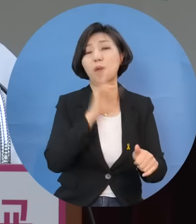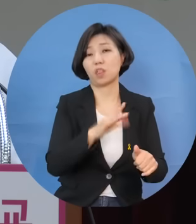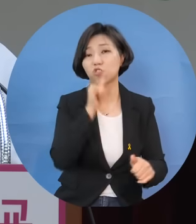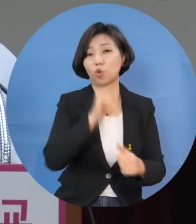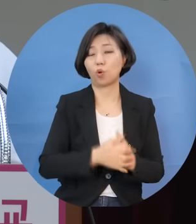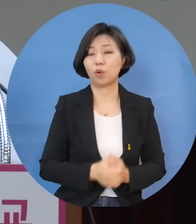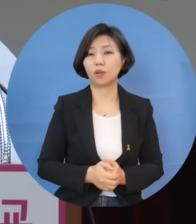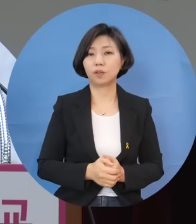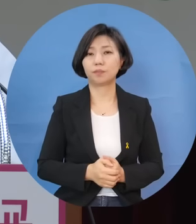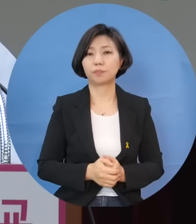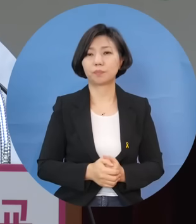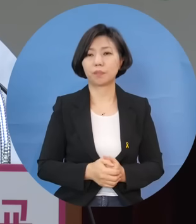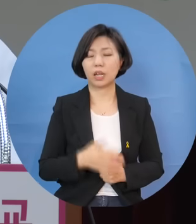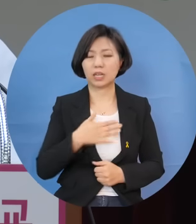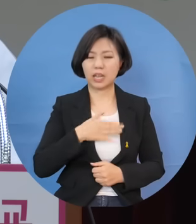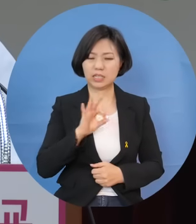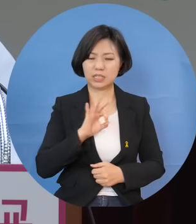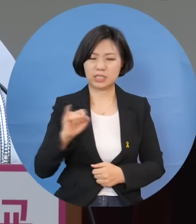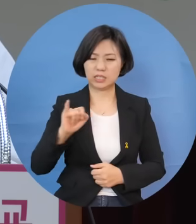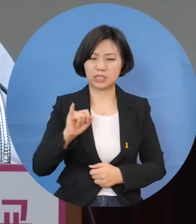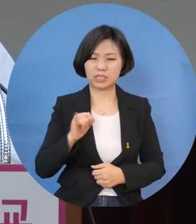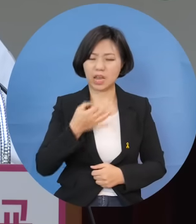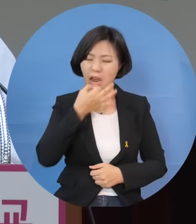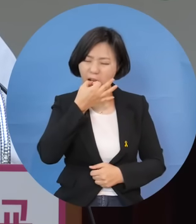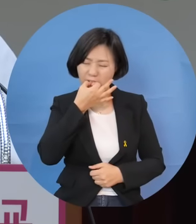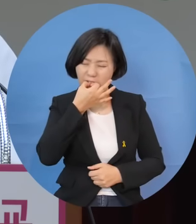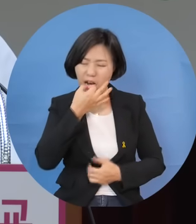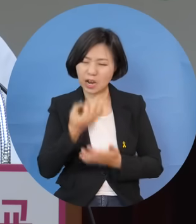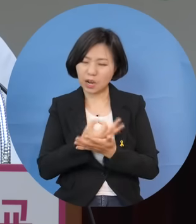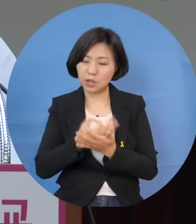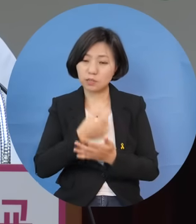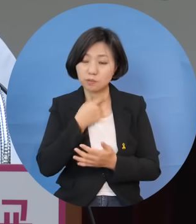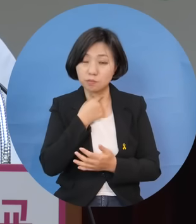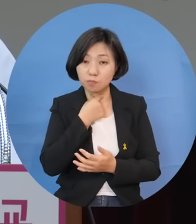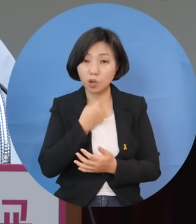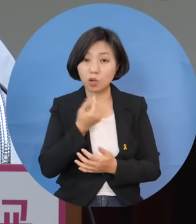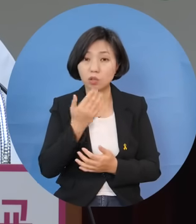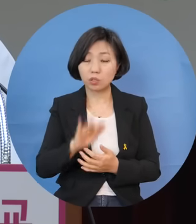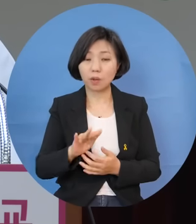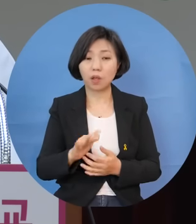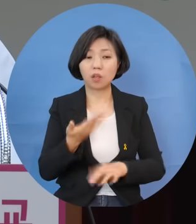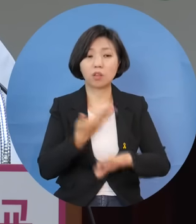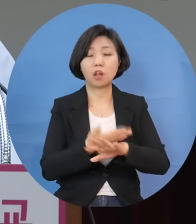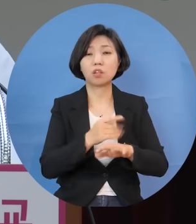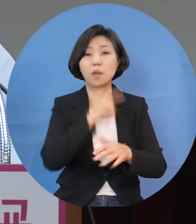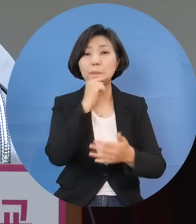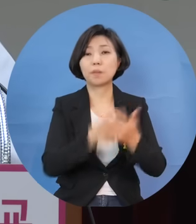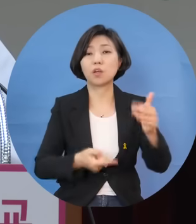그런데 내가 아무리 이기적이라 하더라도, 이익을 추구한다 하더라도 남에게 손해 끼칠 권리는 없어요.